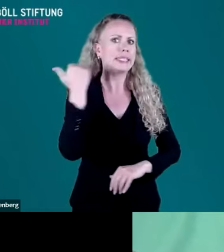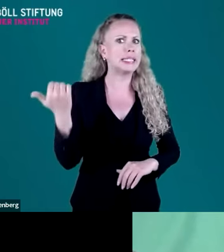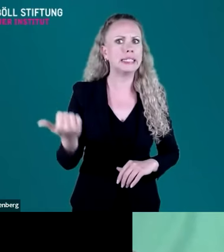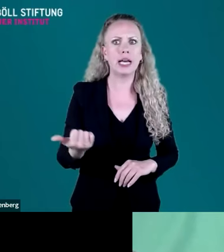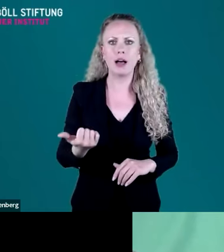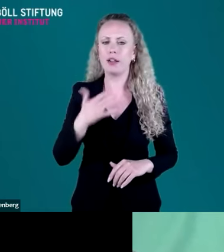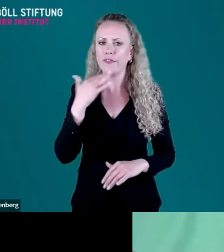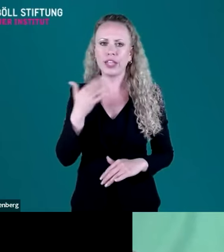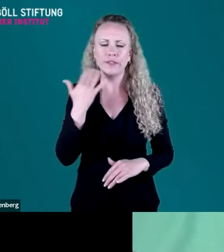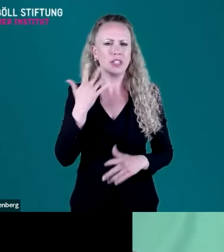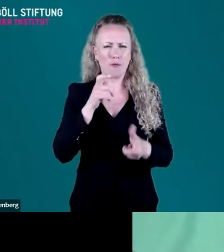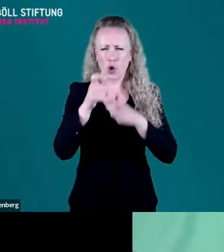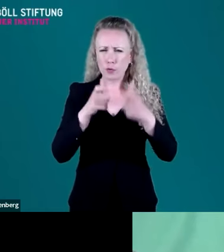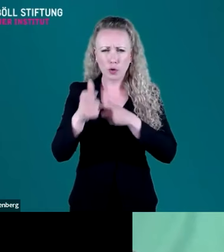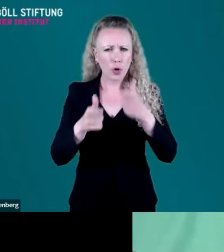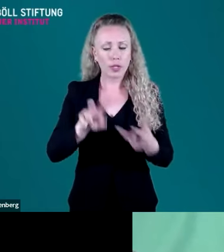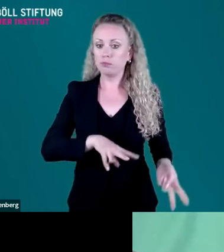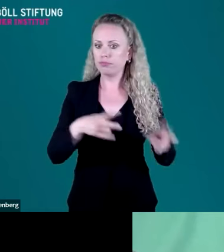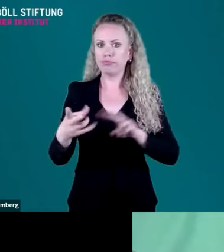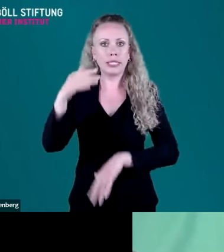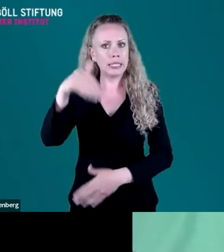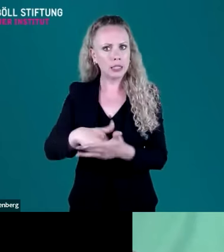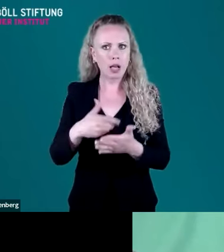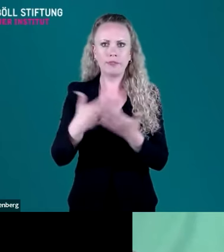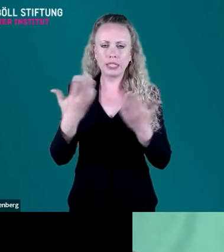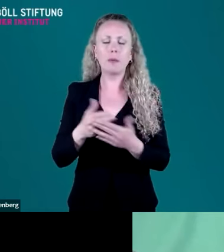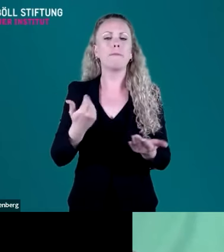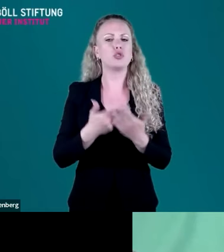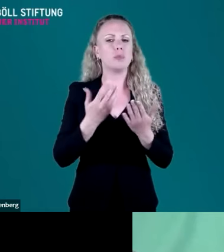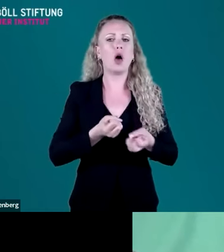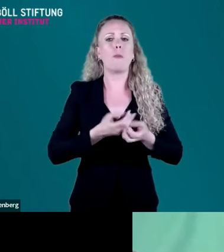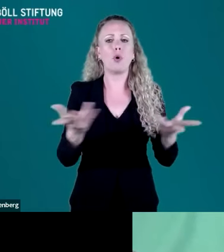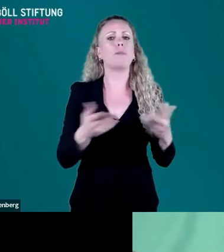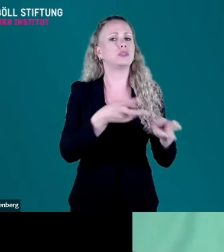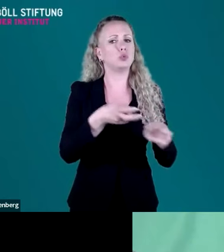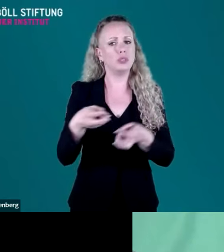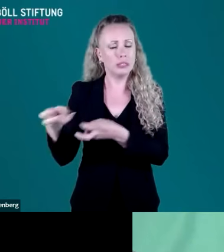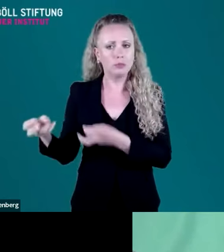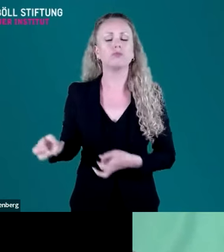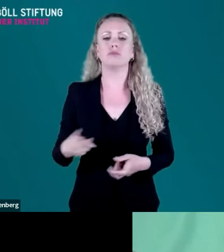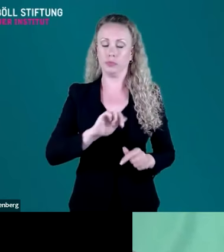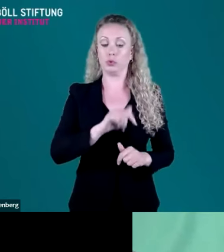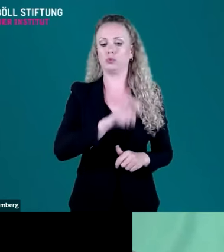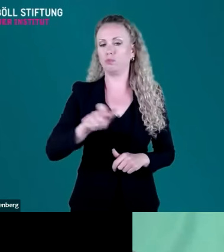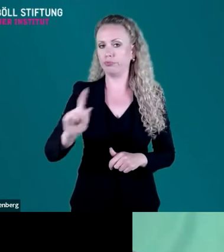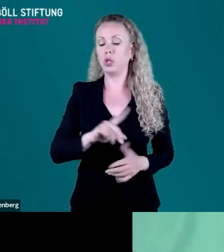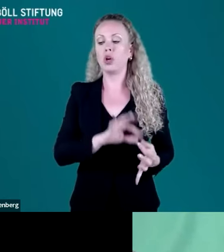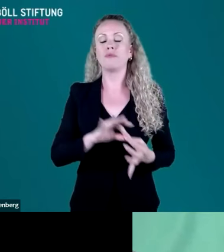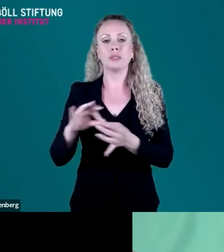Der Schlüssel zum Verständnis ist Promiskuität und Anschlussfähigkeiten an rechts außen sind durchaus gegeben.“